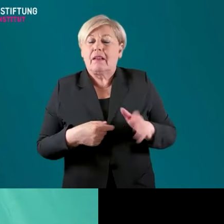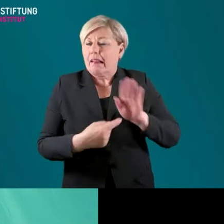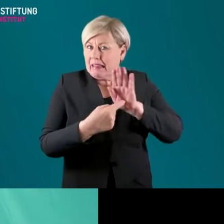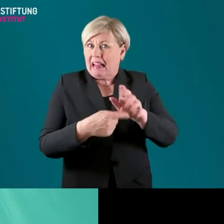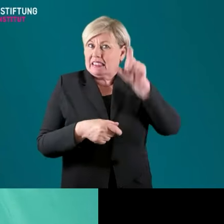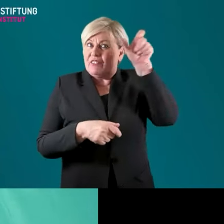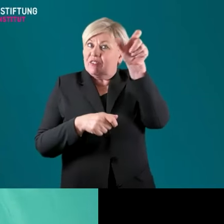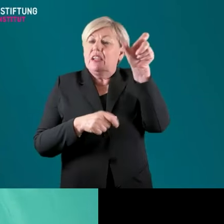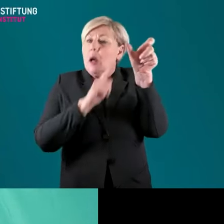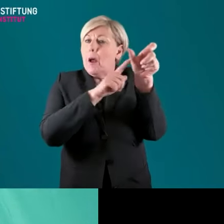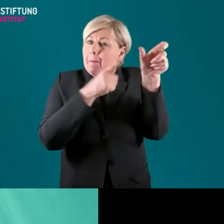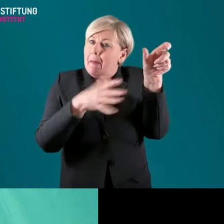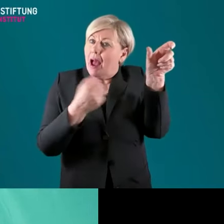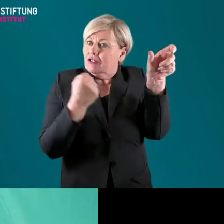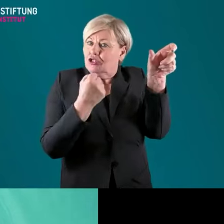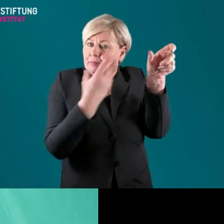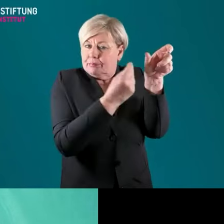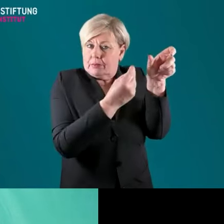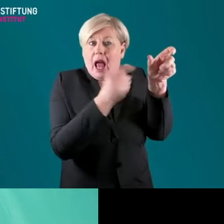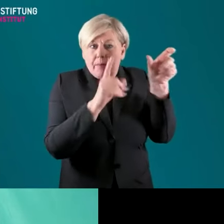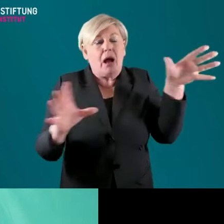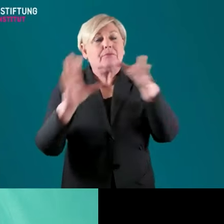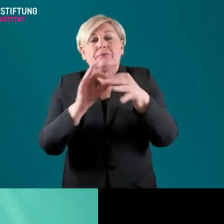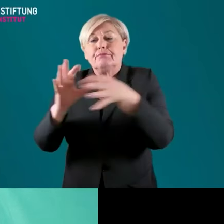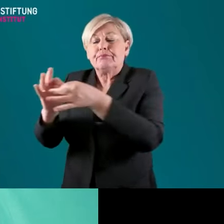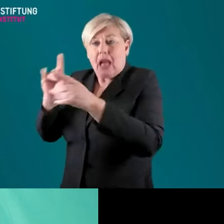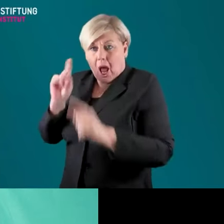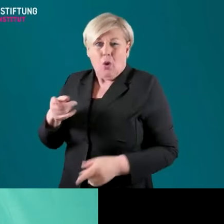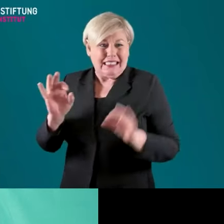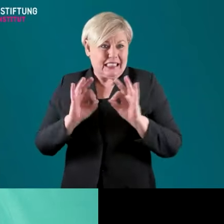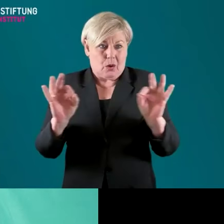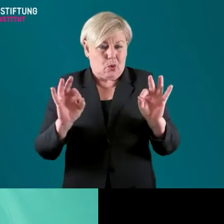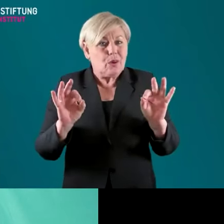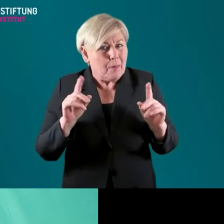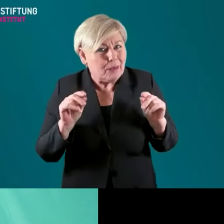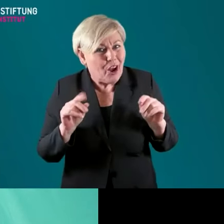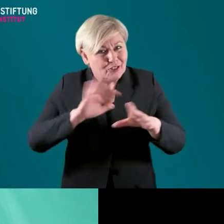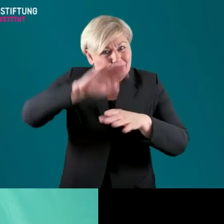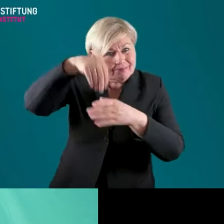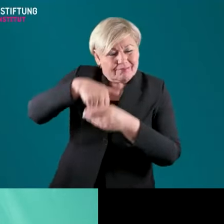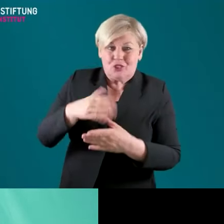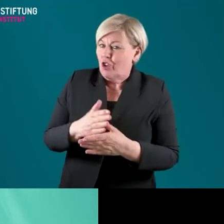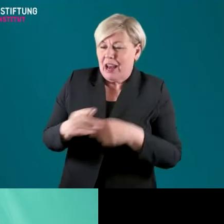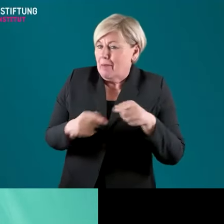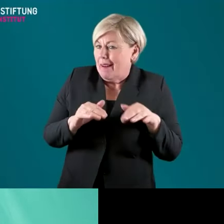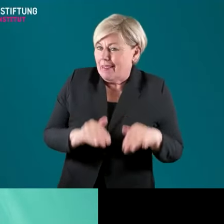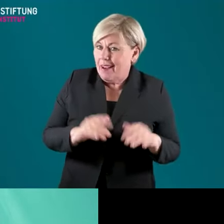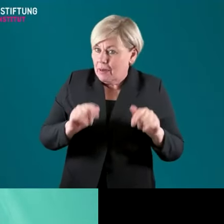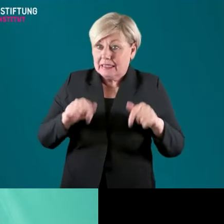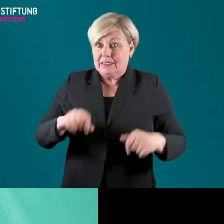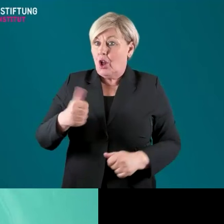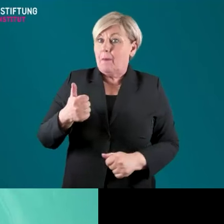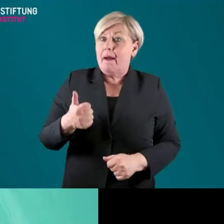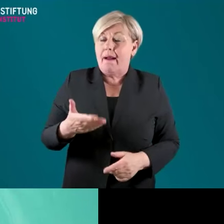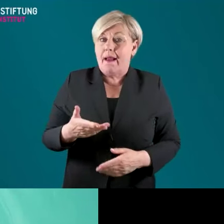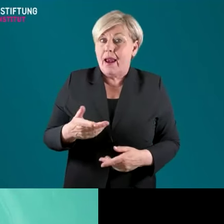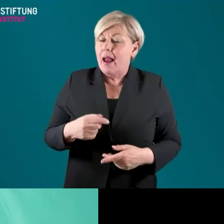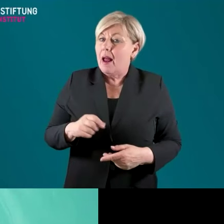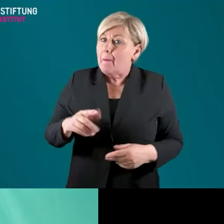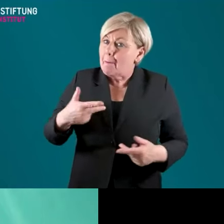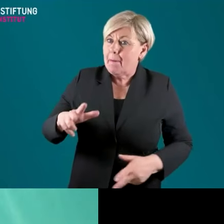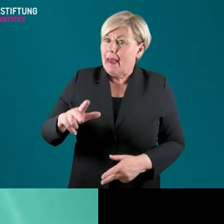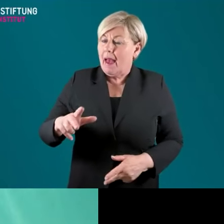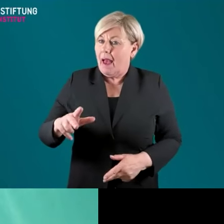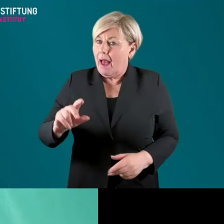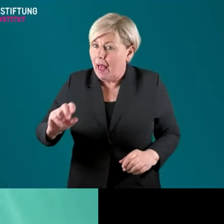Das verbindet sich aber auch sehr gut zu anderen Narrativen und war, quasi, implizit auch immer schon vorhanden, aber jetzt wurde es nochmal ... expliziter taucht das immer wieder auf.